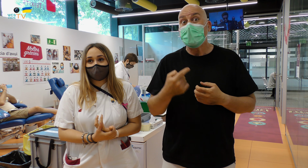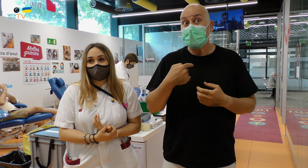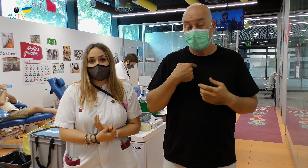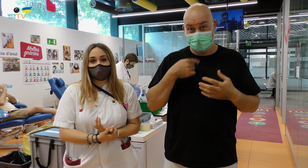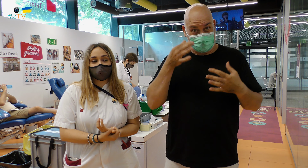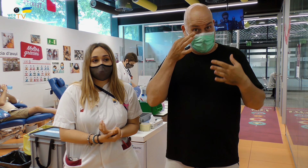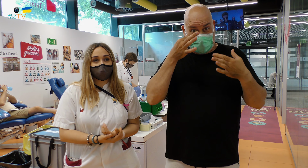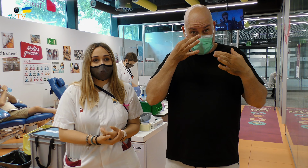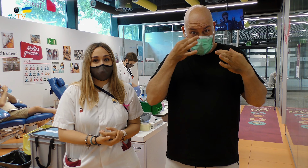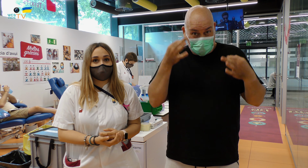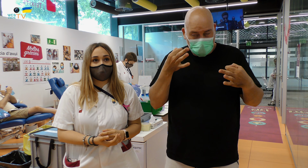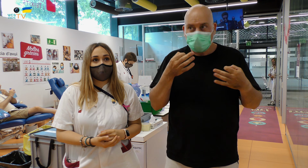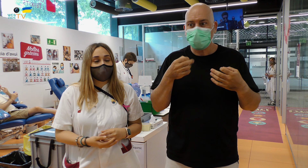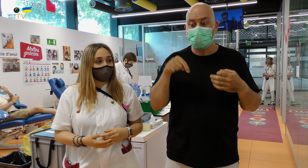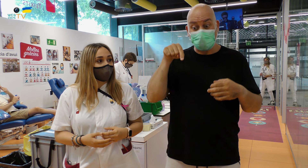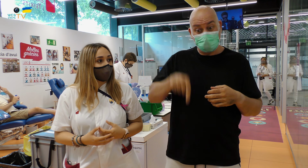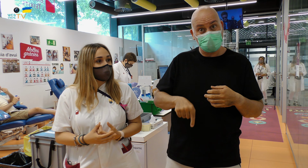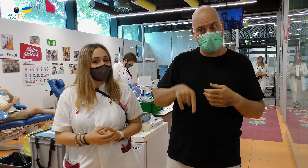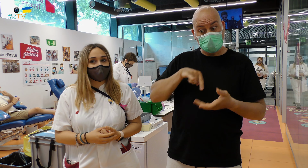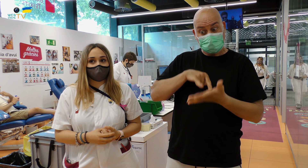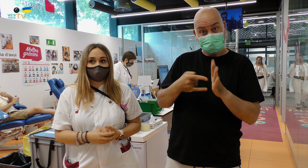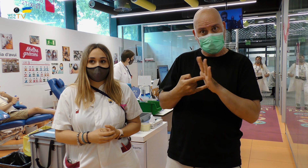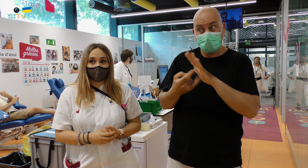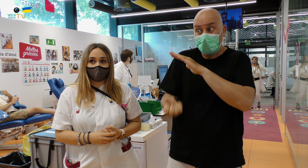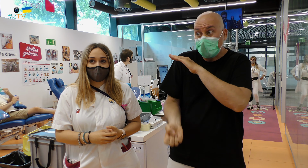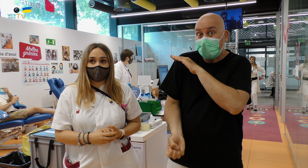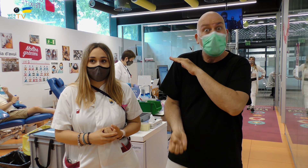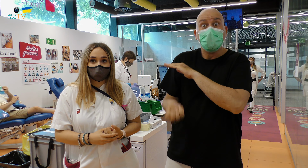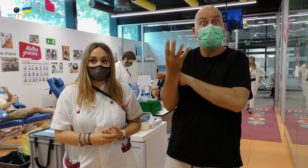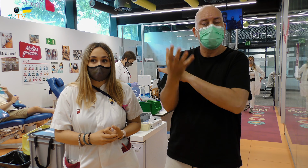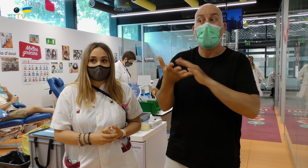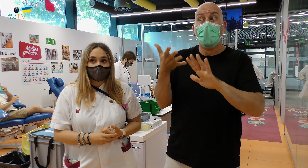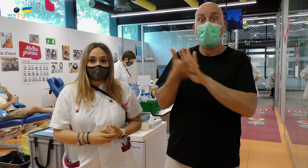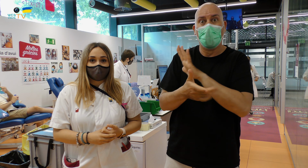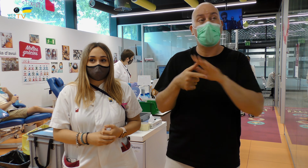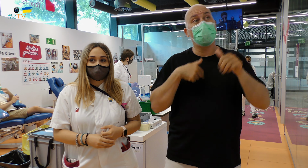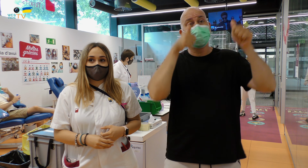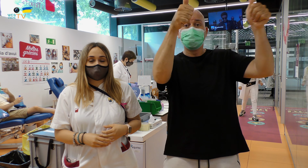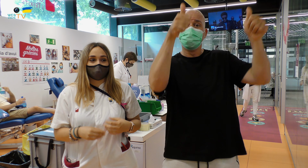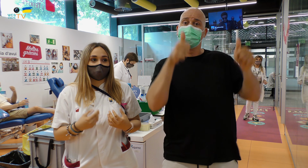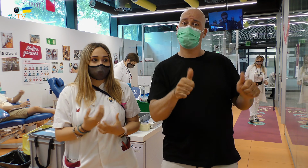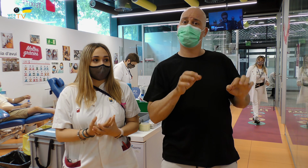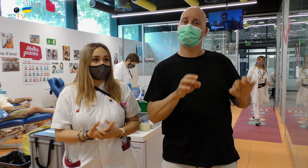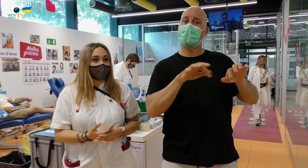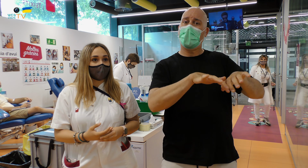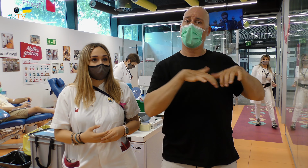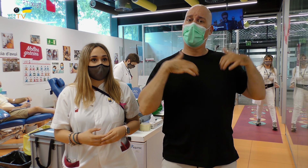Tot això va sorgir per un pòster que vam fer per un congrés i ens va sorgir aquesta idea